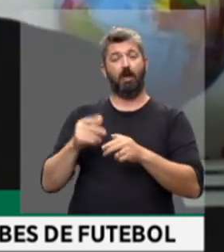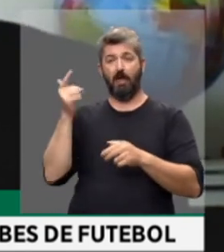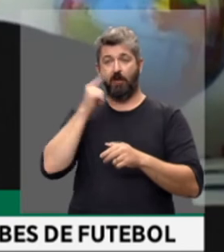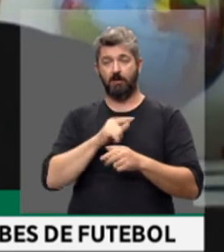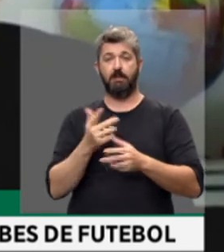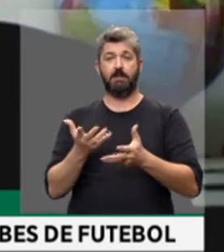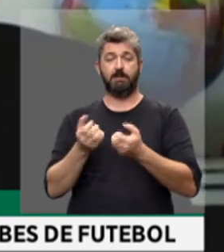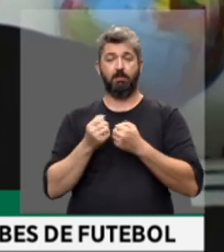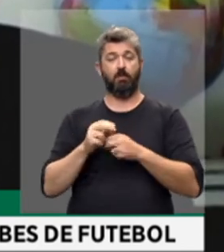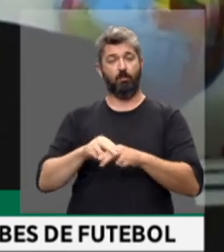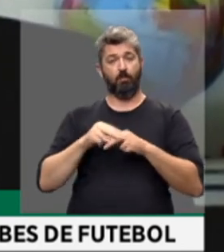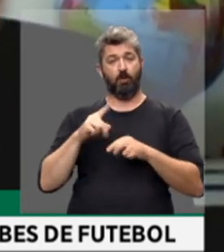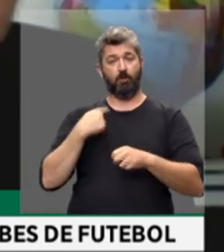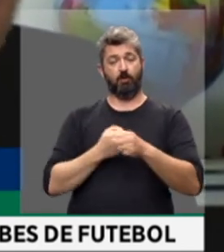SENADO N° 2. PARA ENCAMINHAR O REQUERIMENTO DEPUTADO BOHN